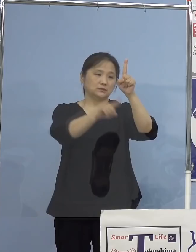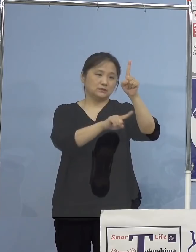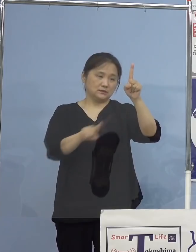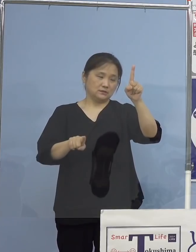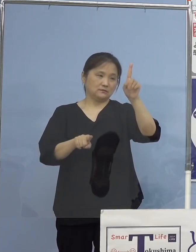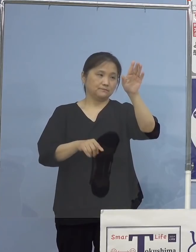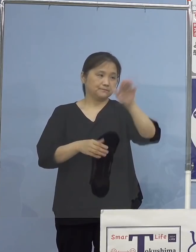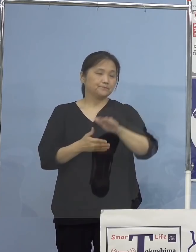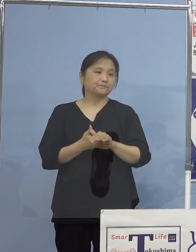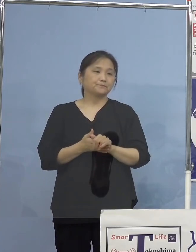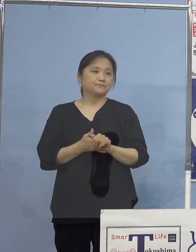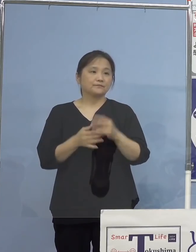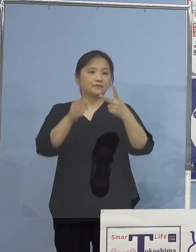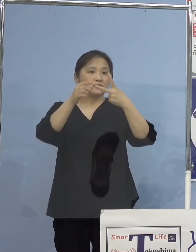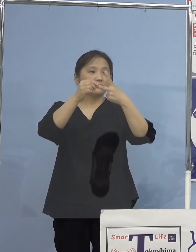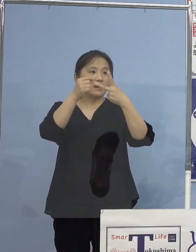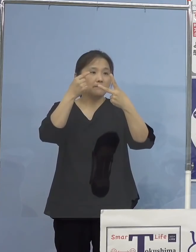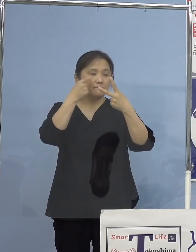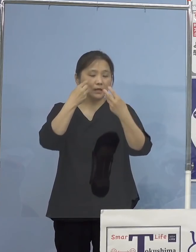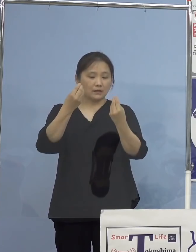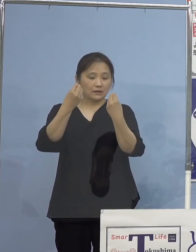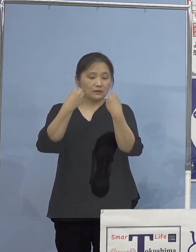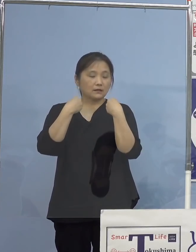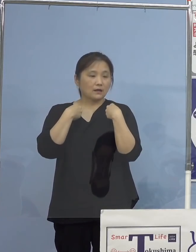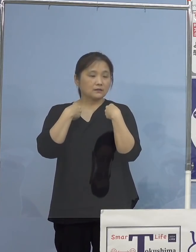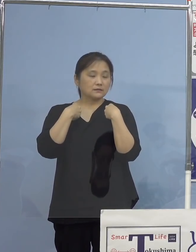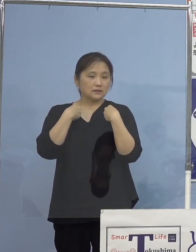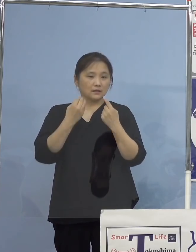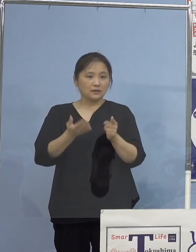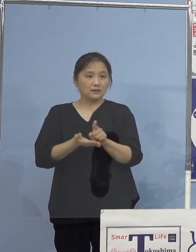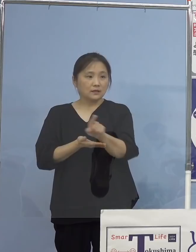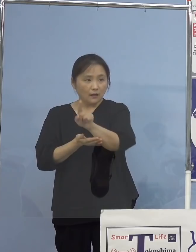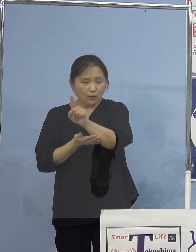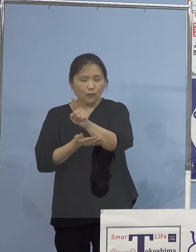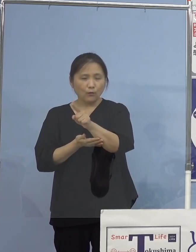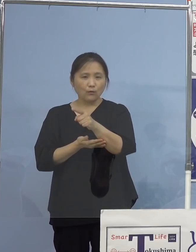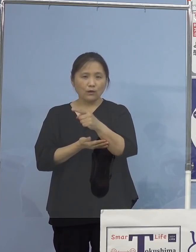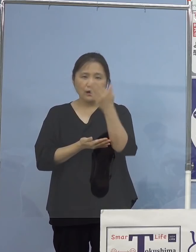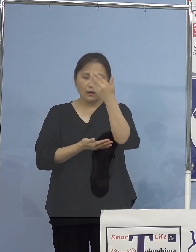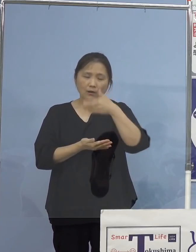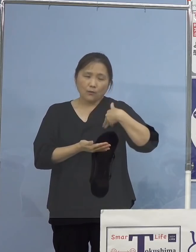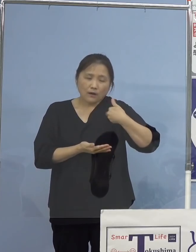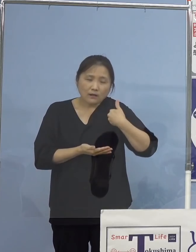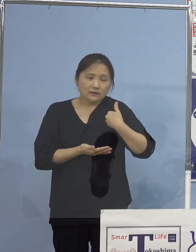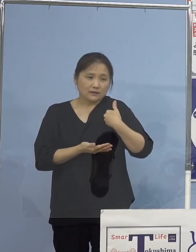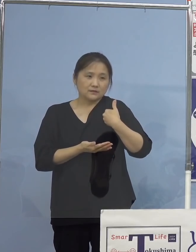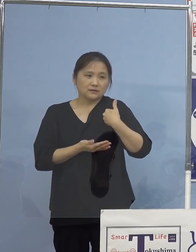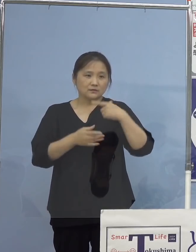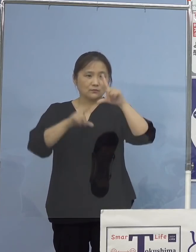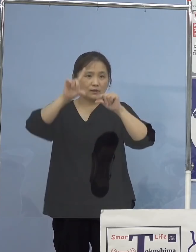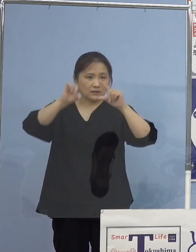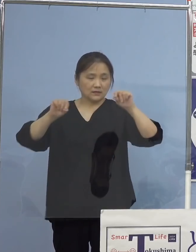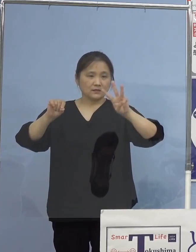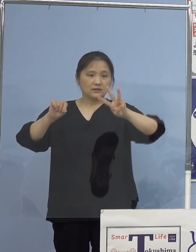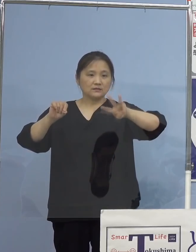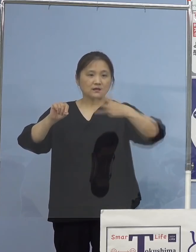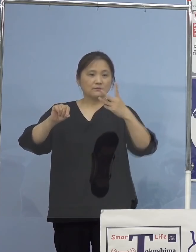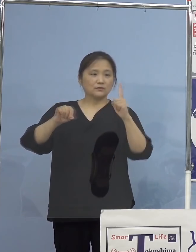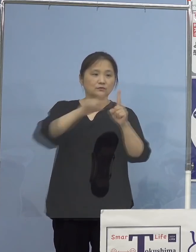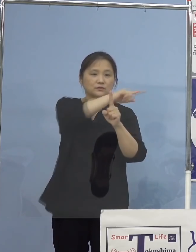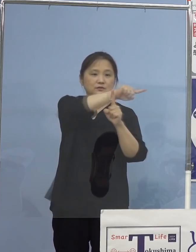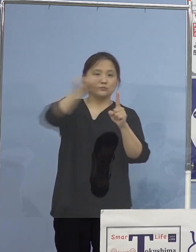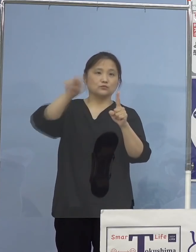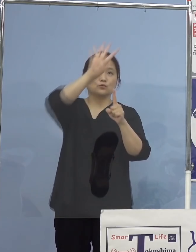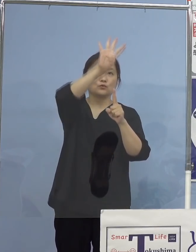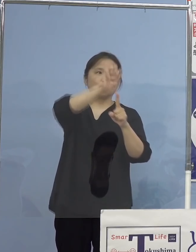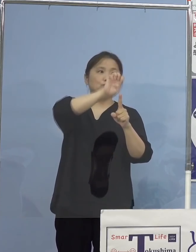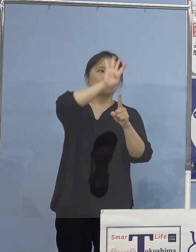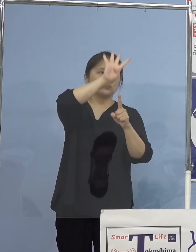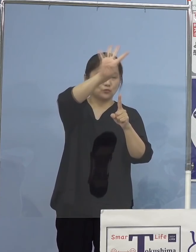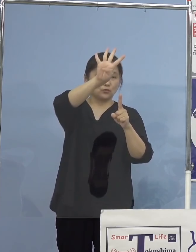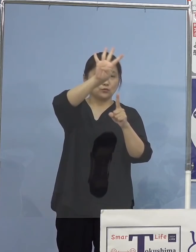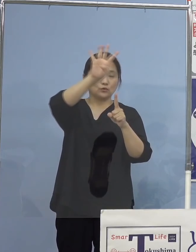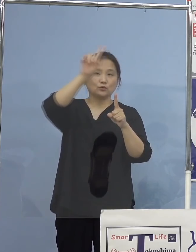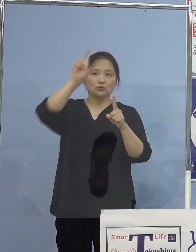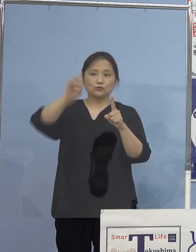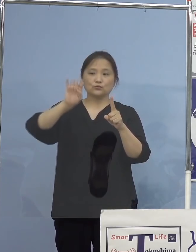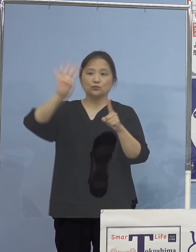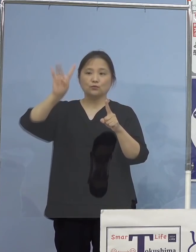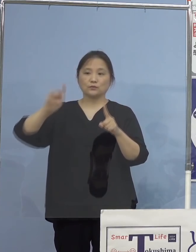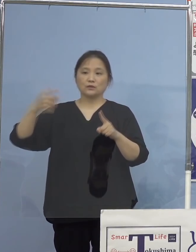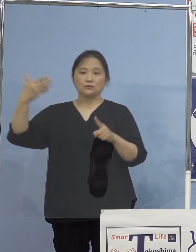次に2番目、感染経路不明割合301分の44 14.6パーセントとなります